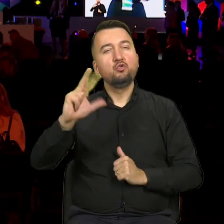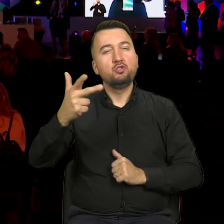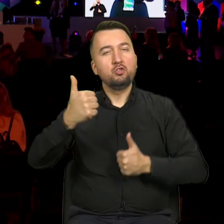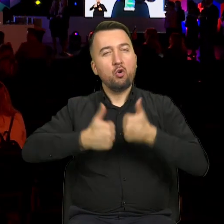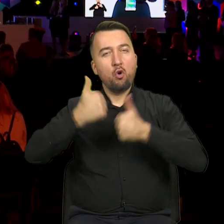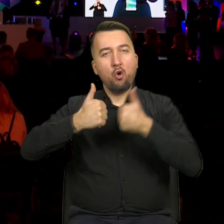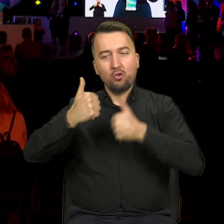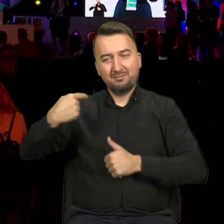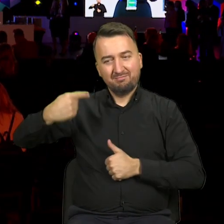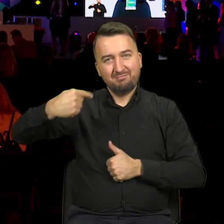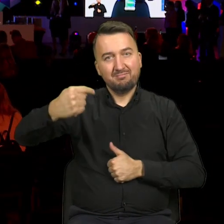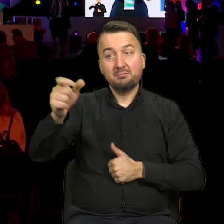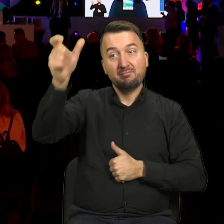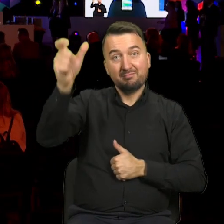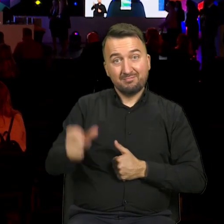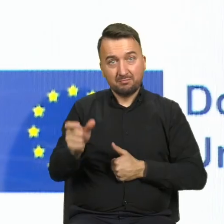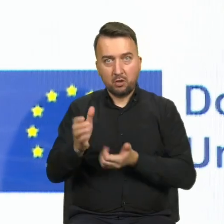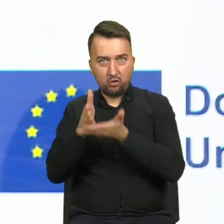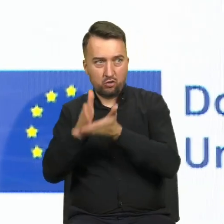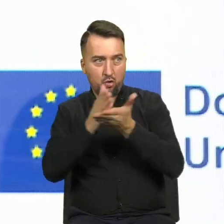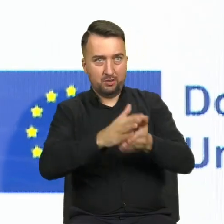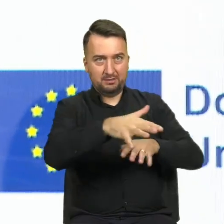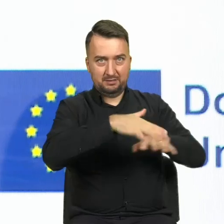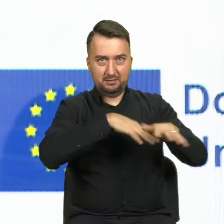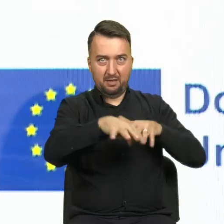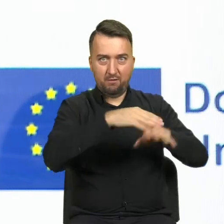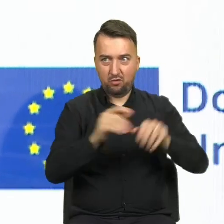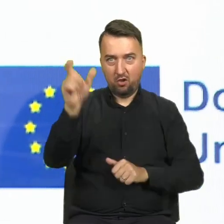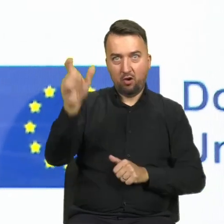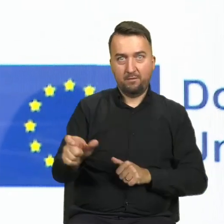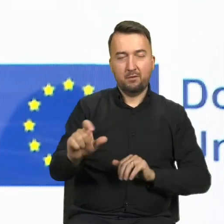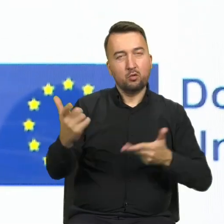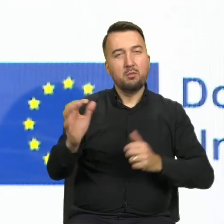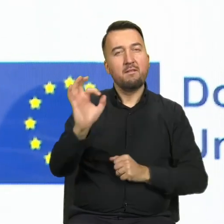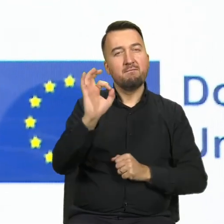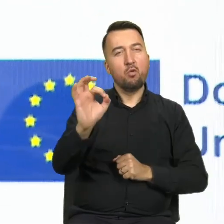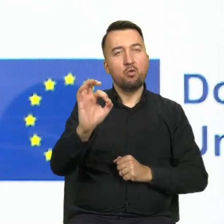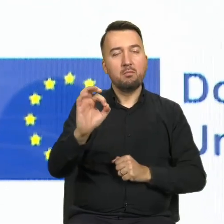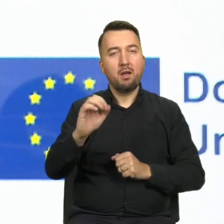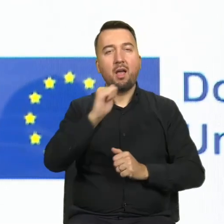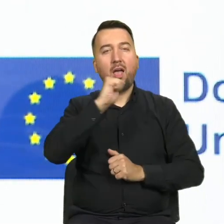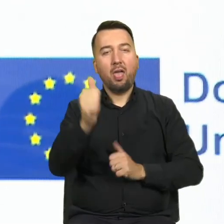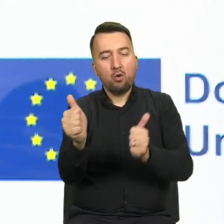doradców zawodowych 'Twój Euroguidance Doradztwo, które działa'. Przypomnę,